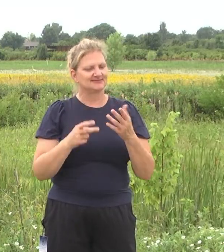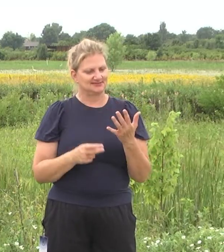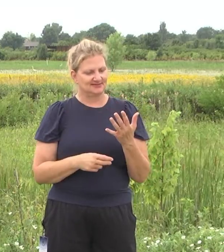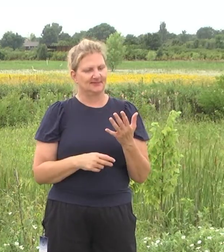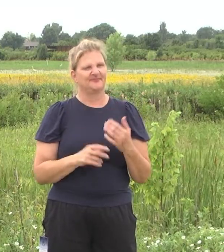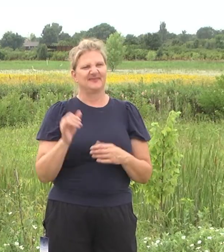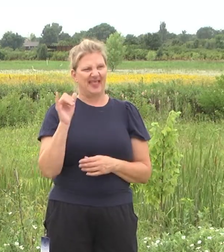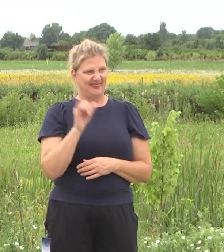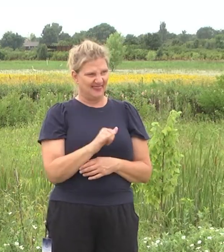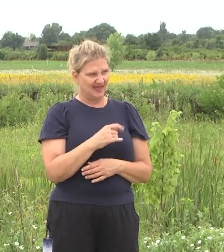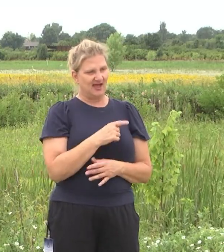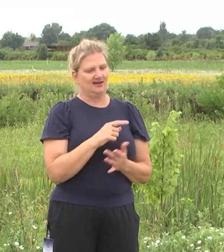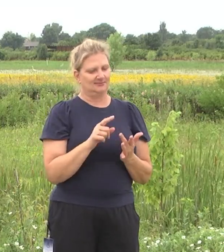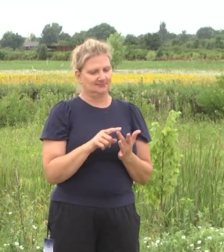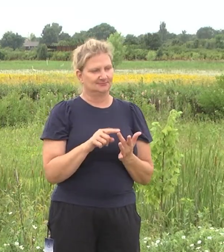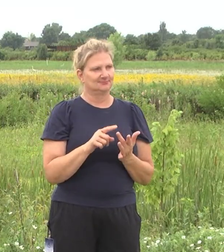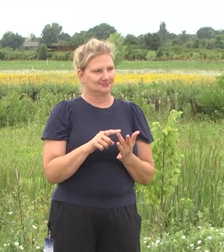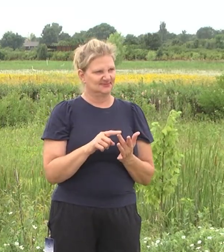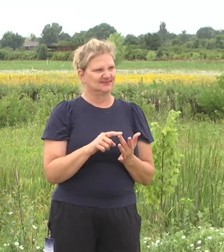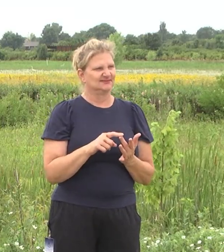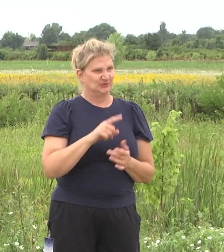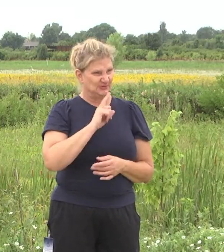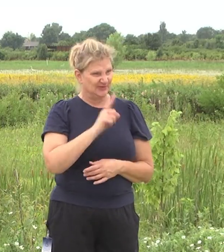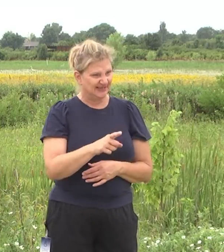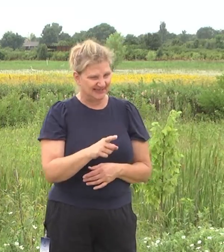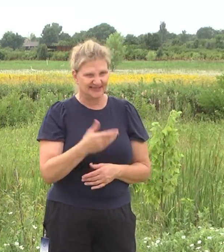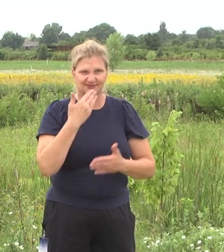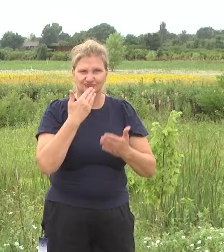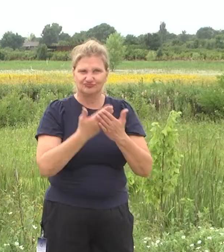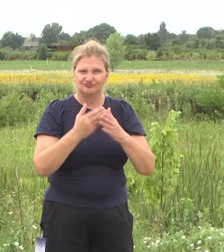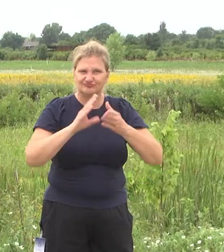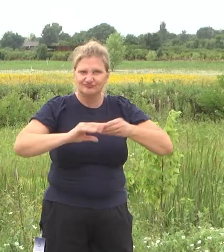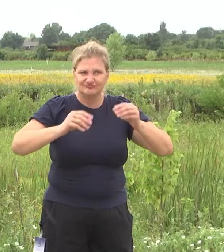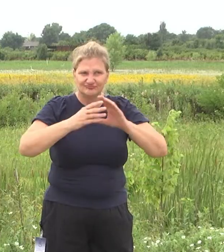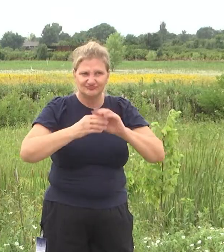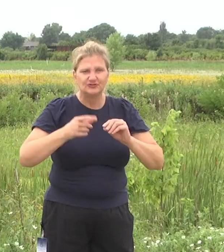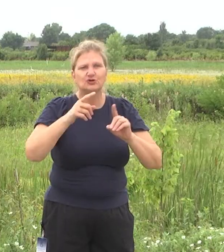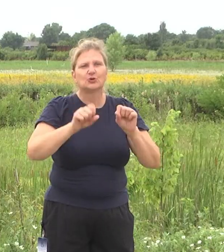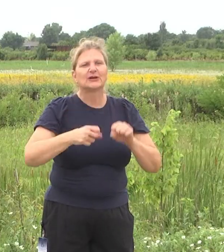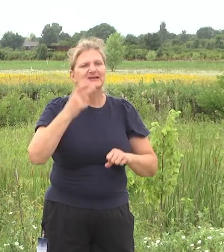un mirador de patos antiguo, que se puede ver en el suelo. Probablemente sea un poco difícil